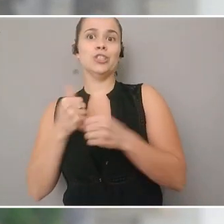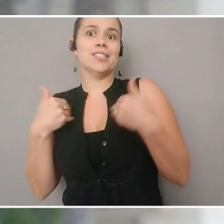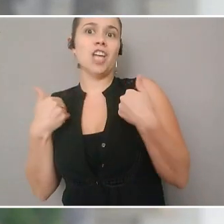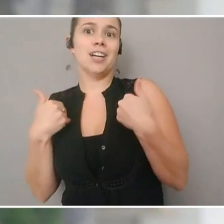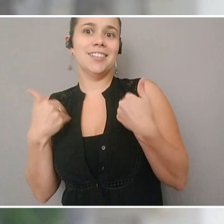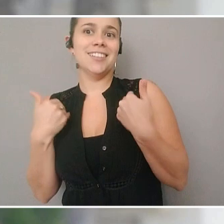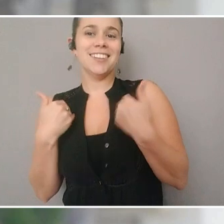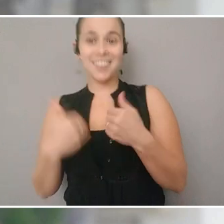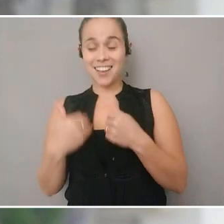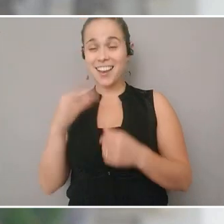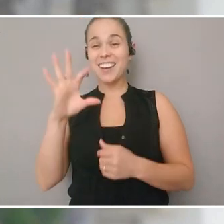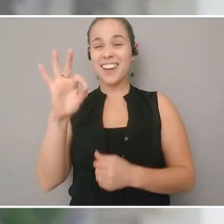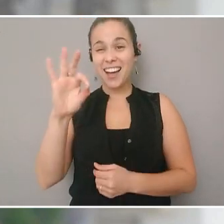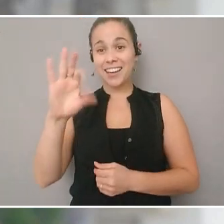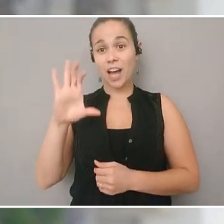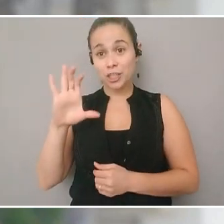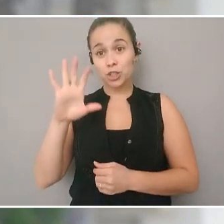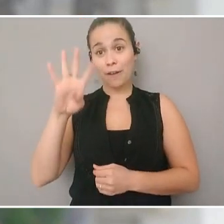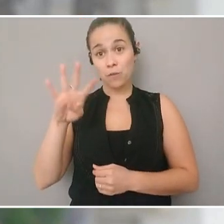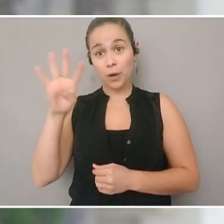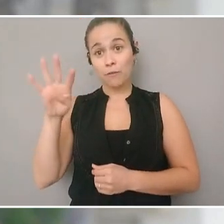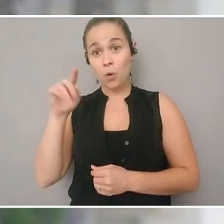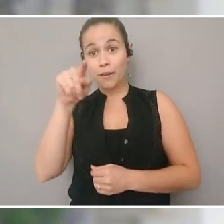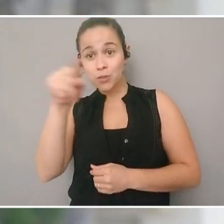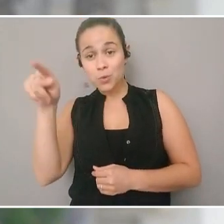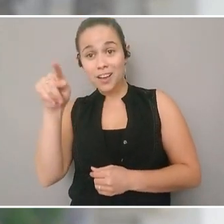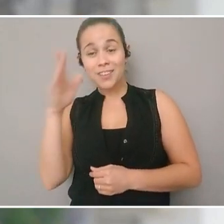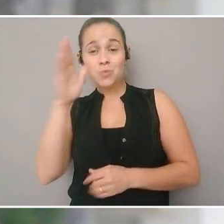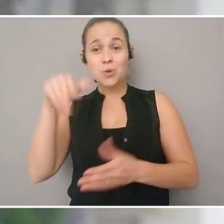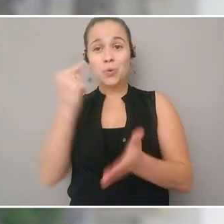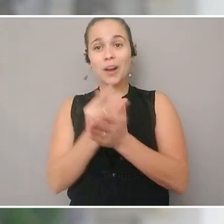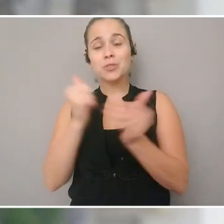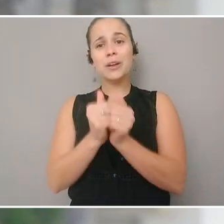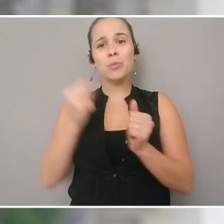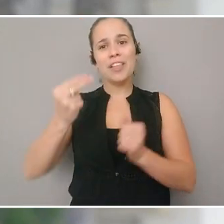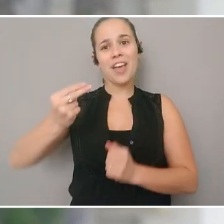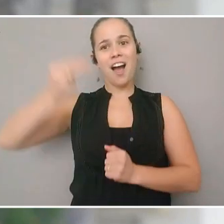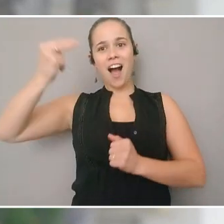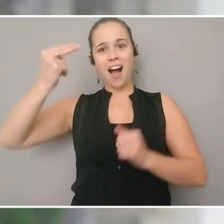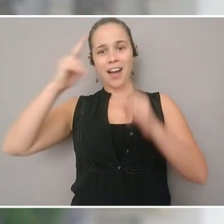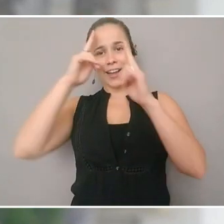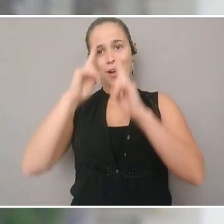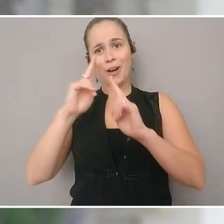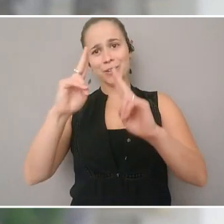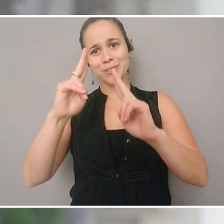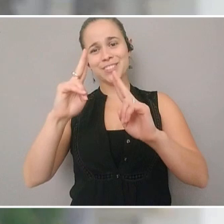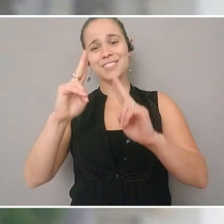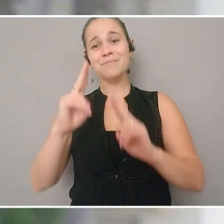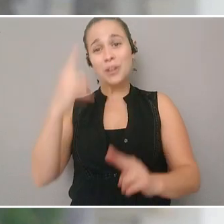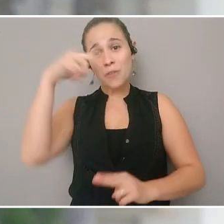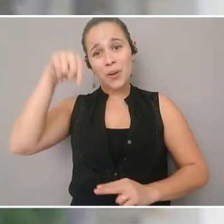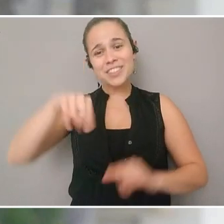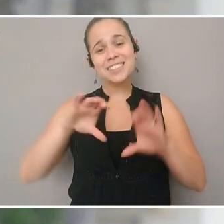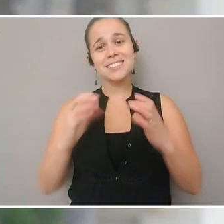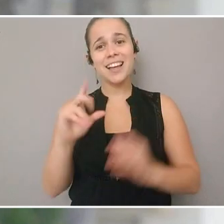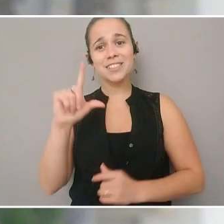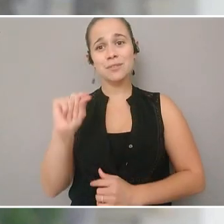de ustedes se están graduando con